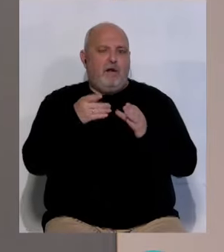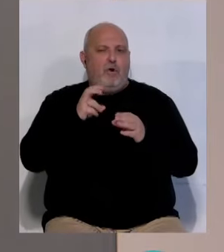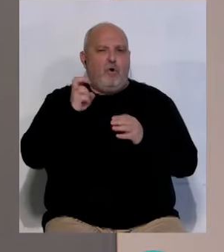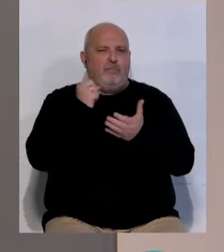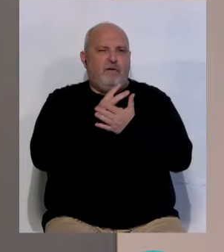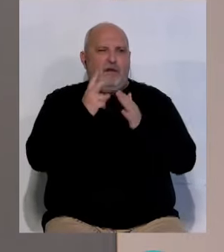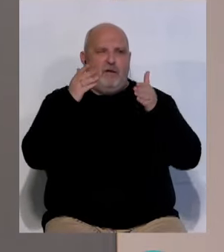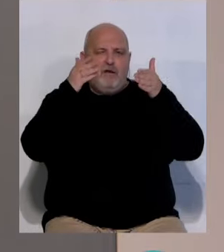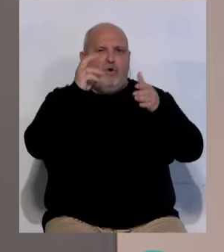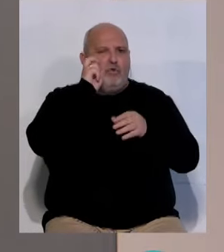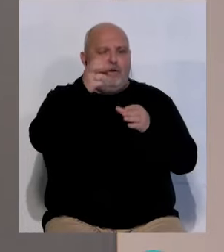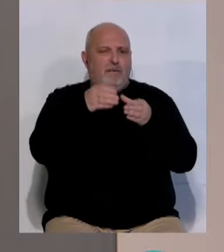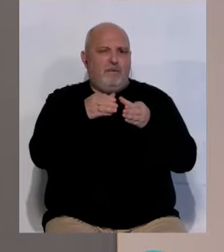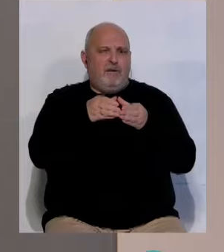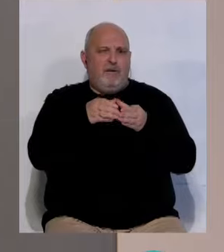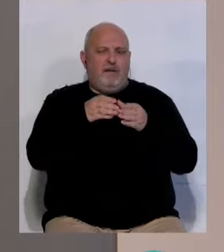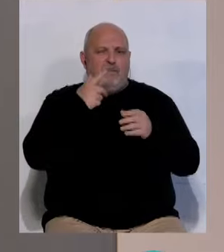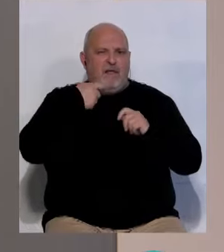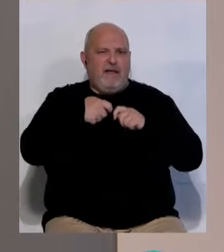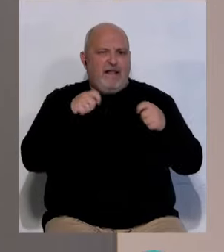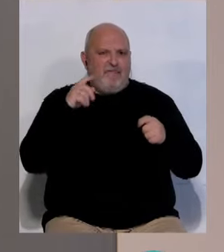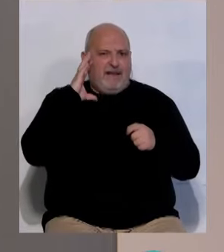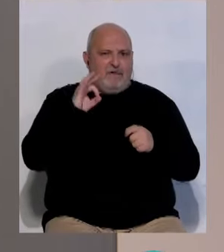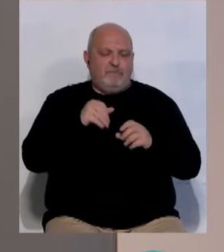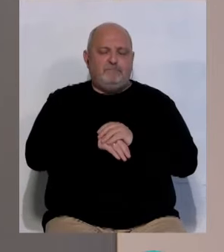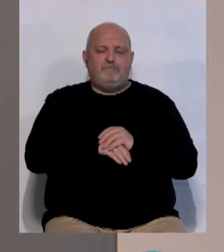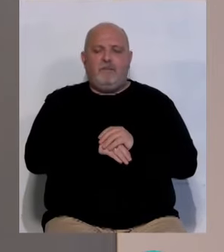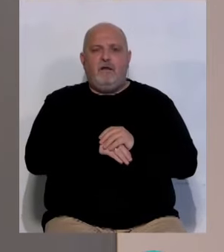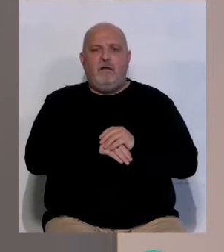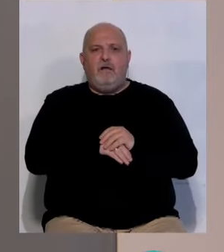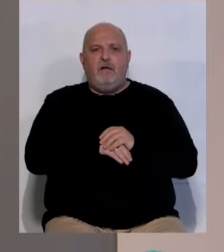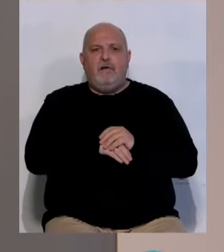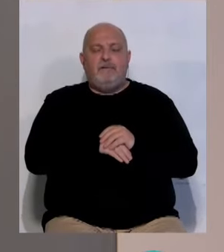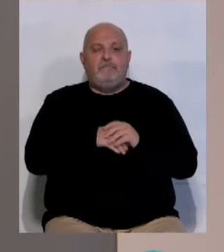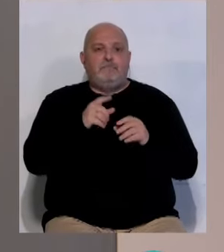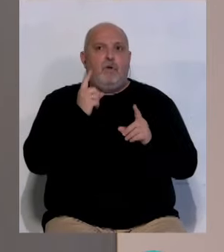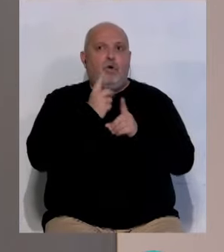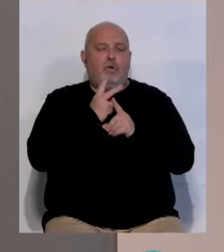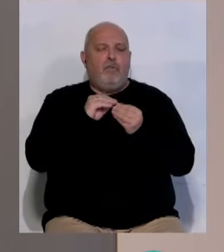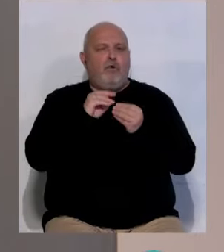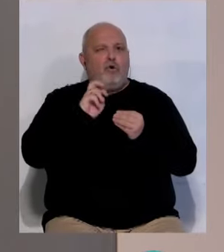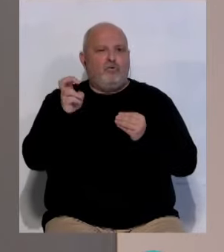fuera me parece contra el getafe si no me equivoco y Pero bueno te planteas otra tiene otro escenario